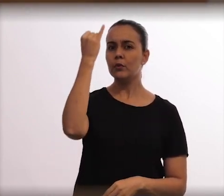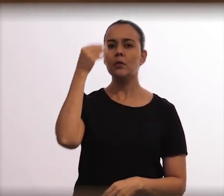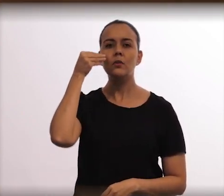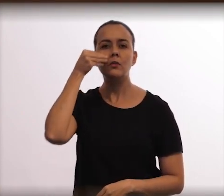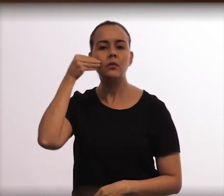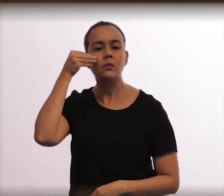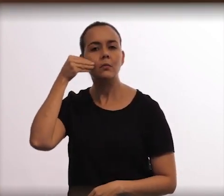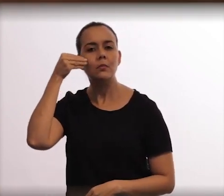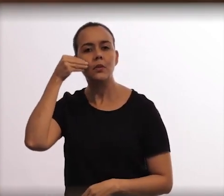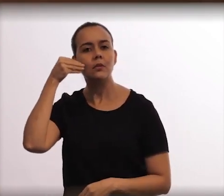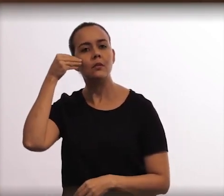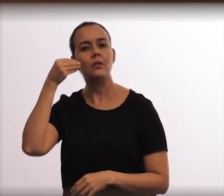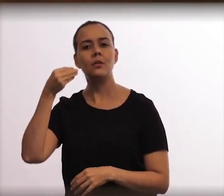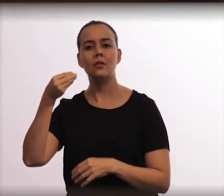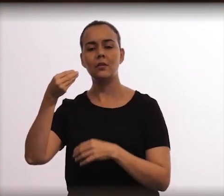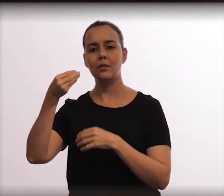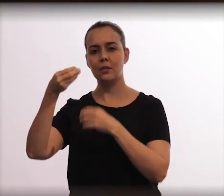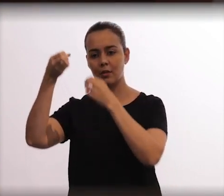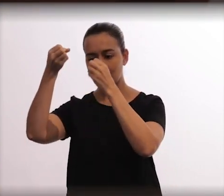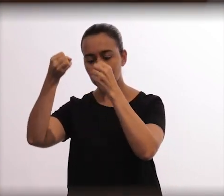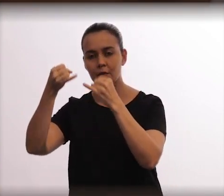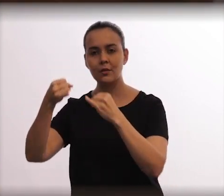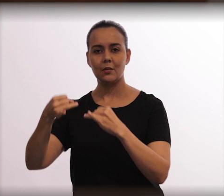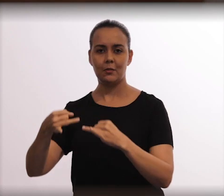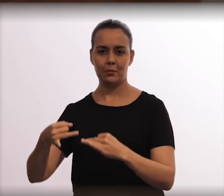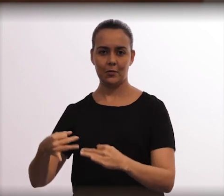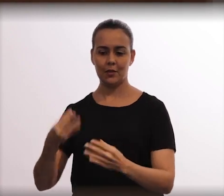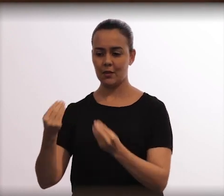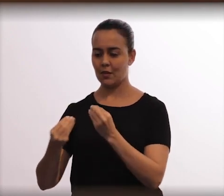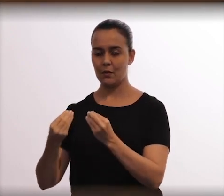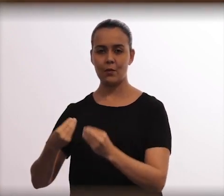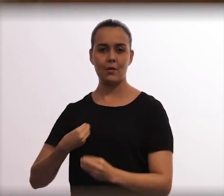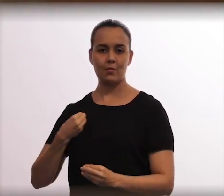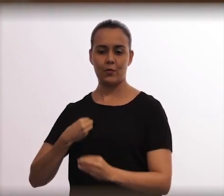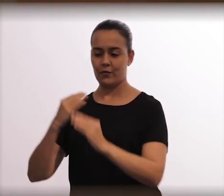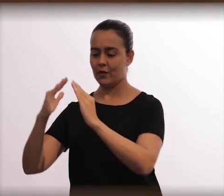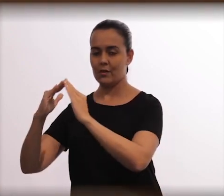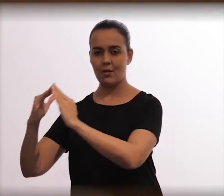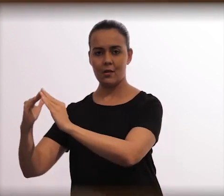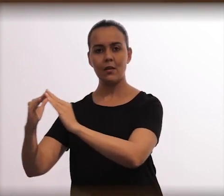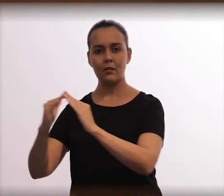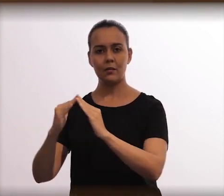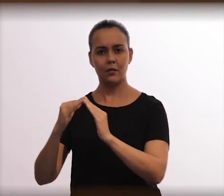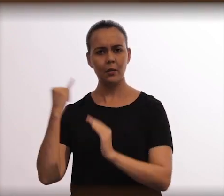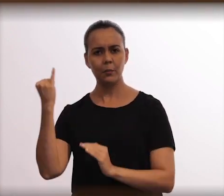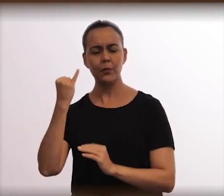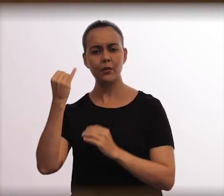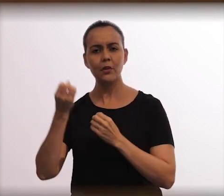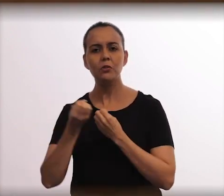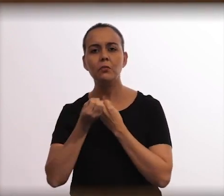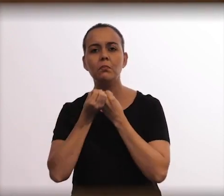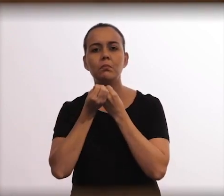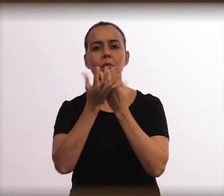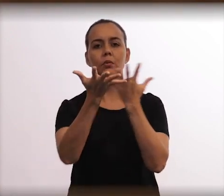Eu acho importante a quebrada teorizar sobre a sua experiência. E eu acho importante também, a…